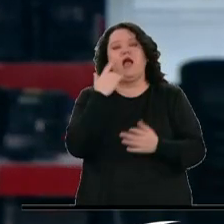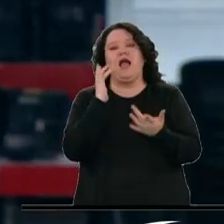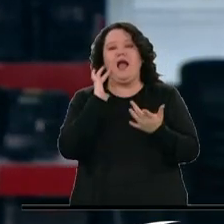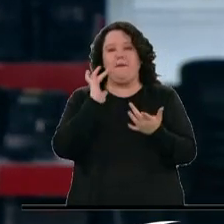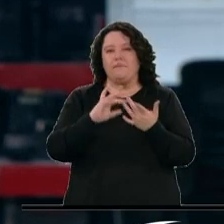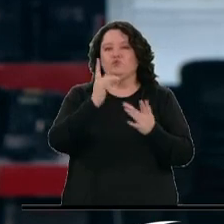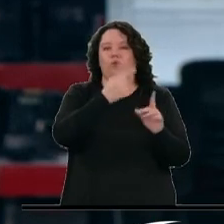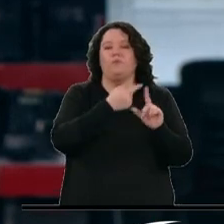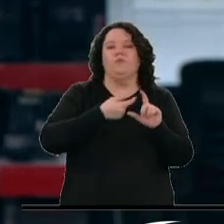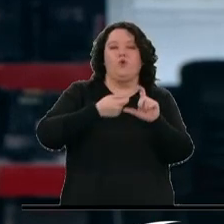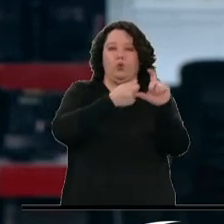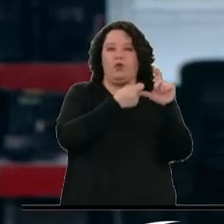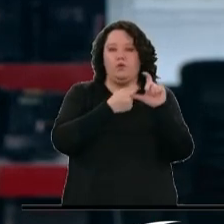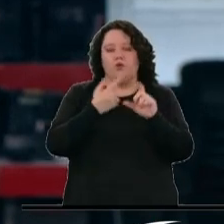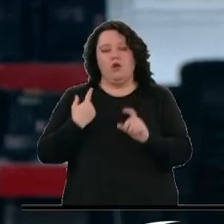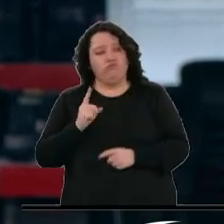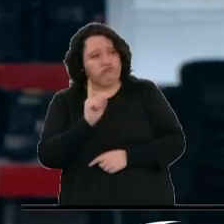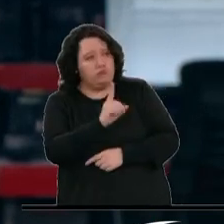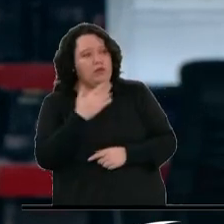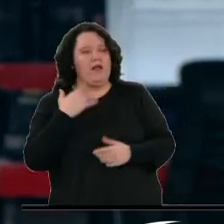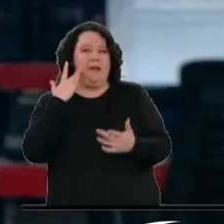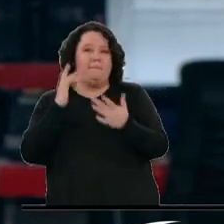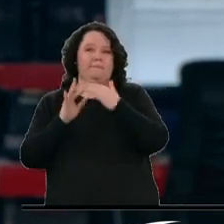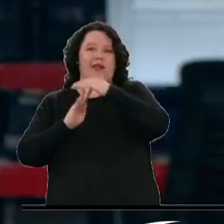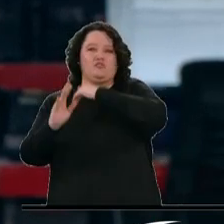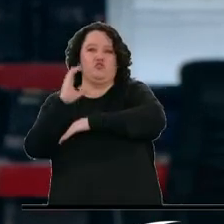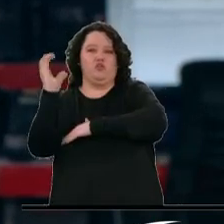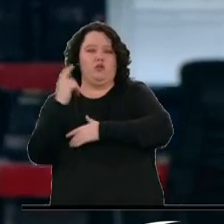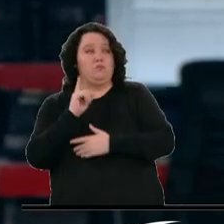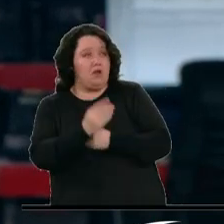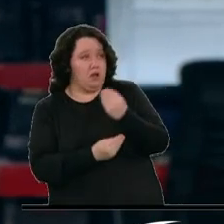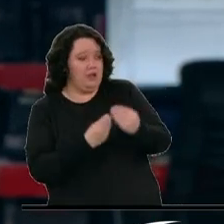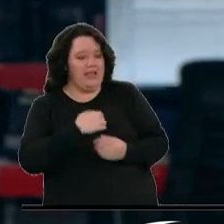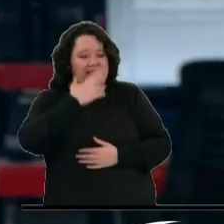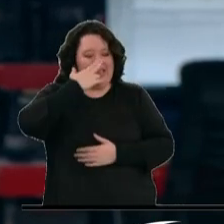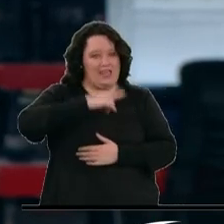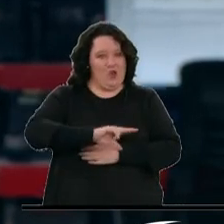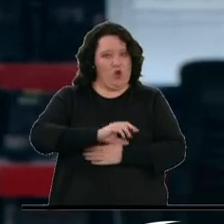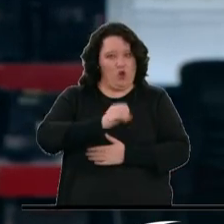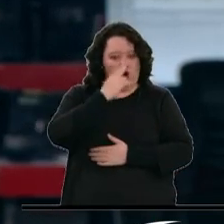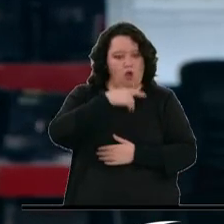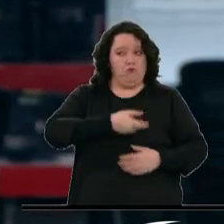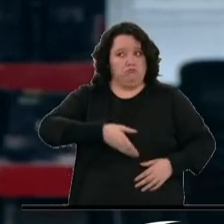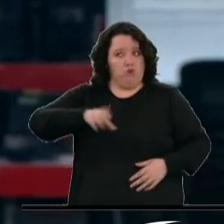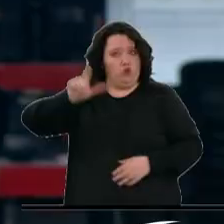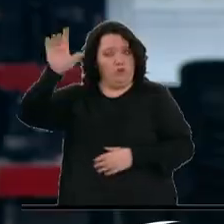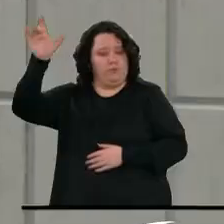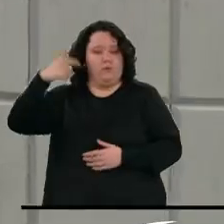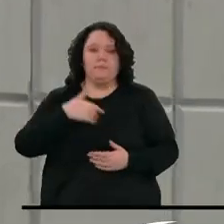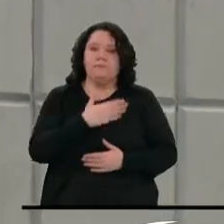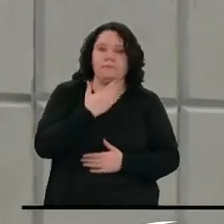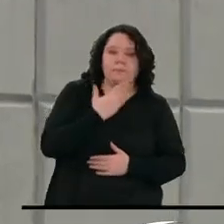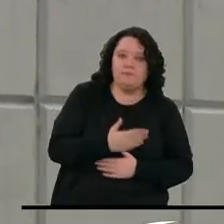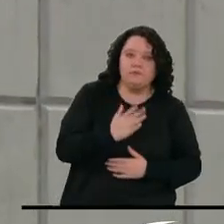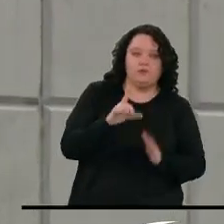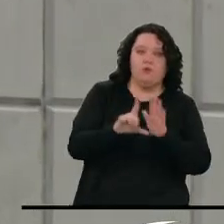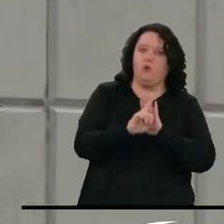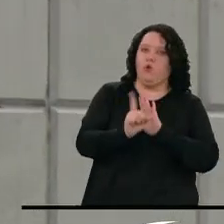pronunciamiento de la séptima división sobre lo ocurrido. la ministra de minas Irene Vélez comparecer ante la